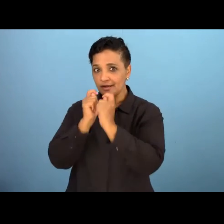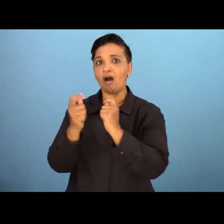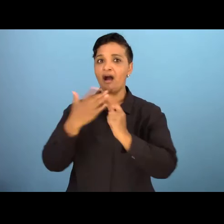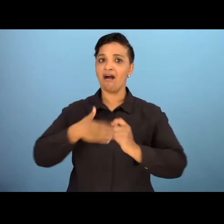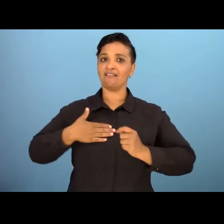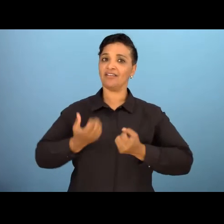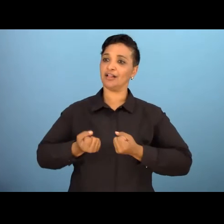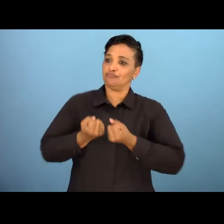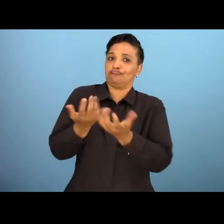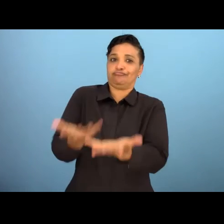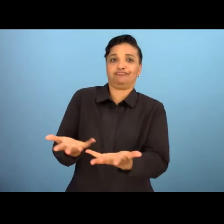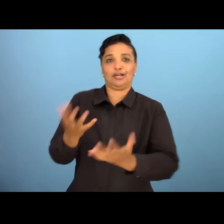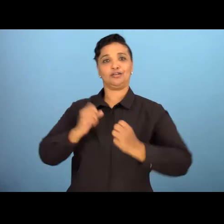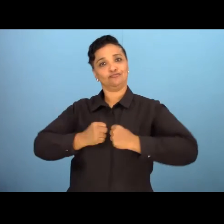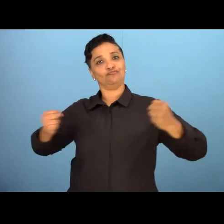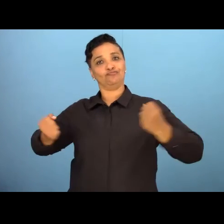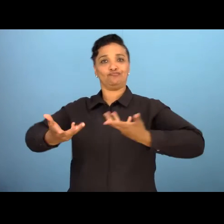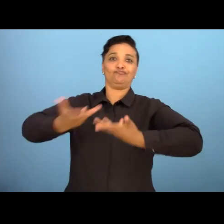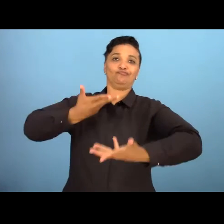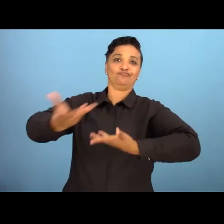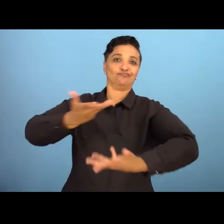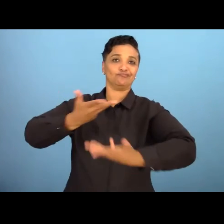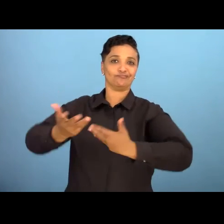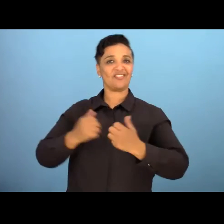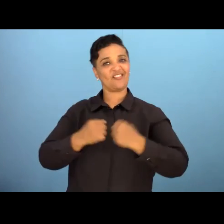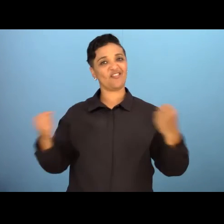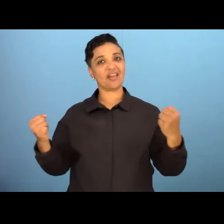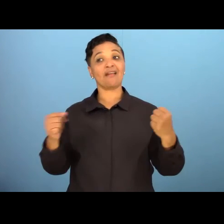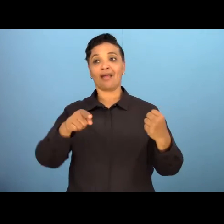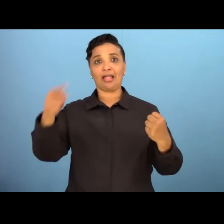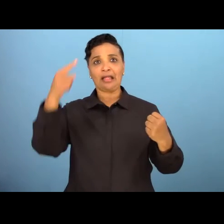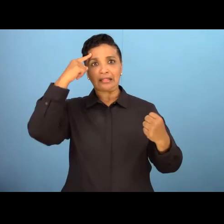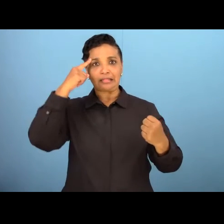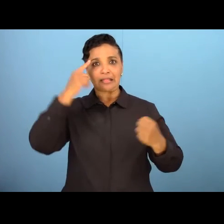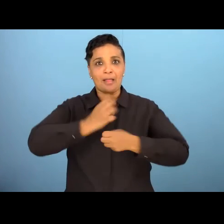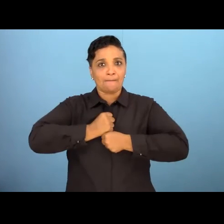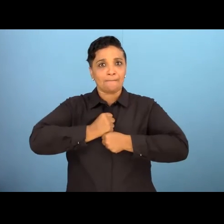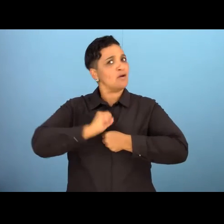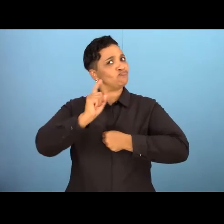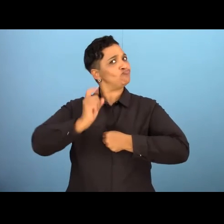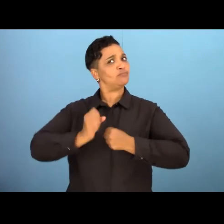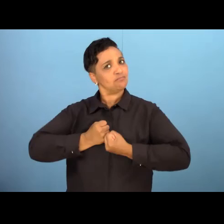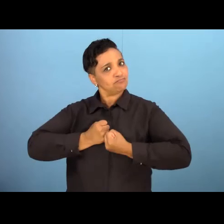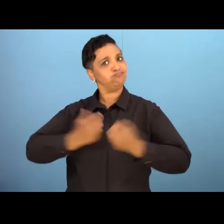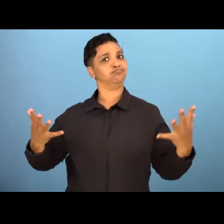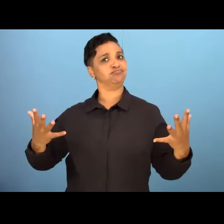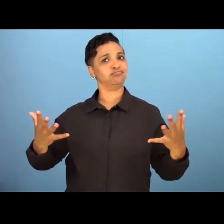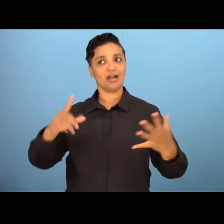compartir sus experiencias conmigo.